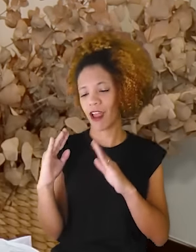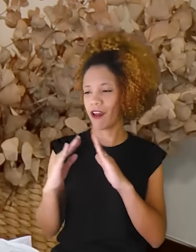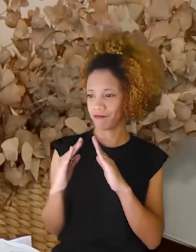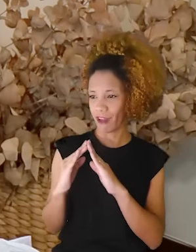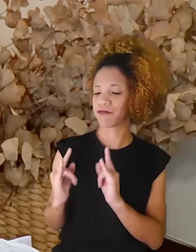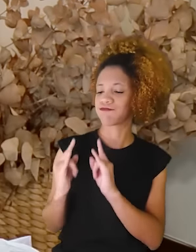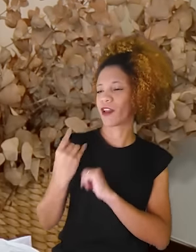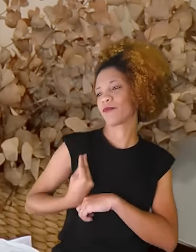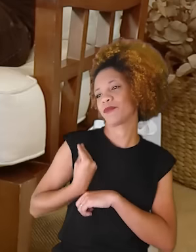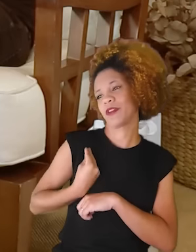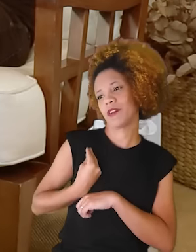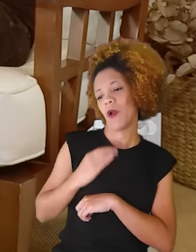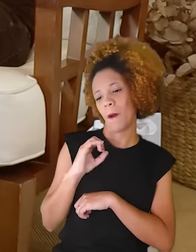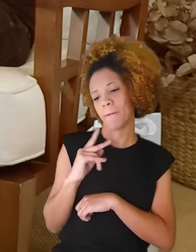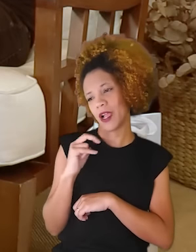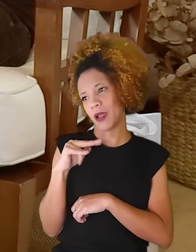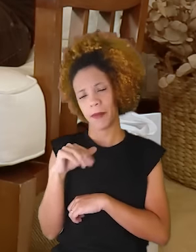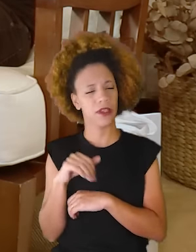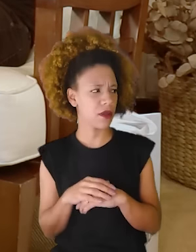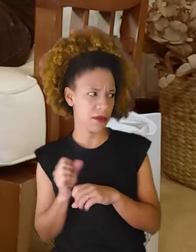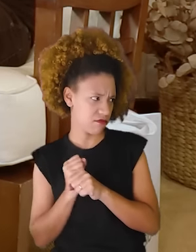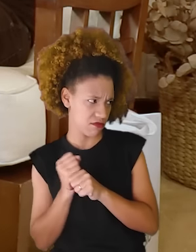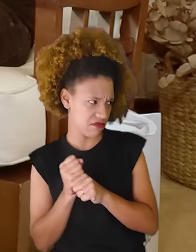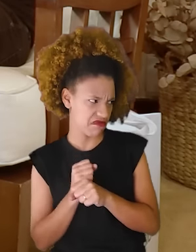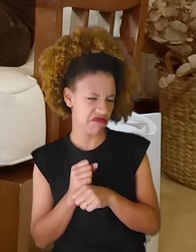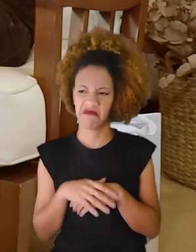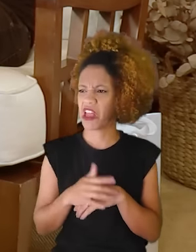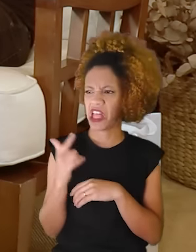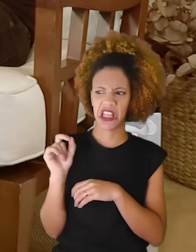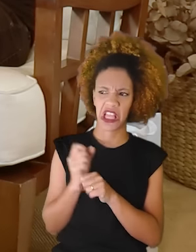não é Jorge benjó Bora lá mas quanto tempo Ah tem ano já ele foi fazer uma obra na casa dele